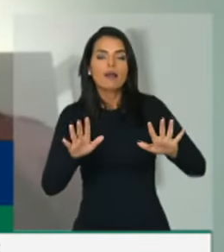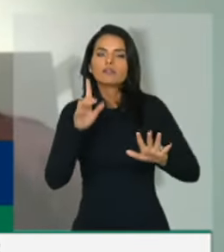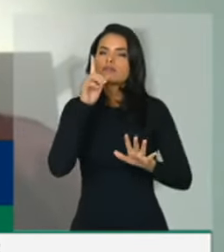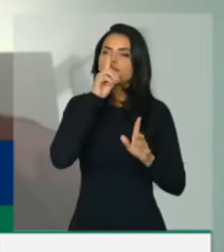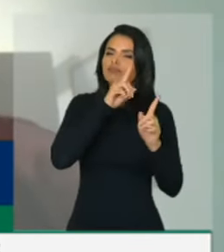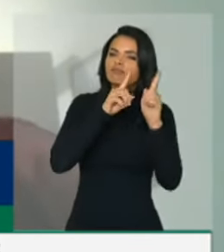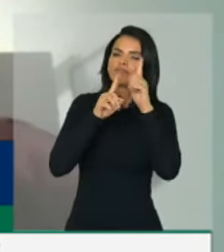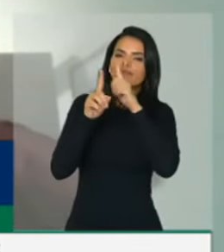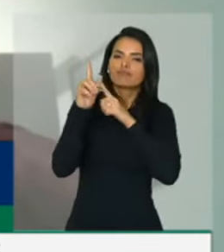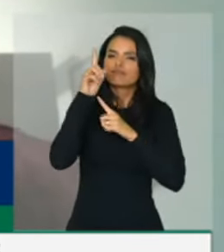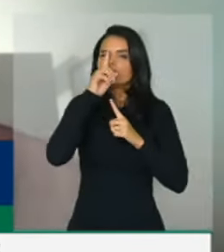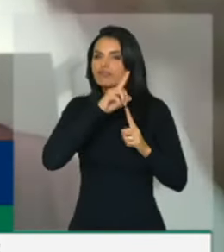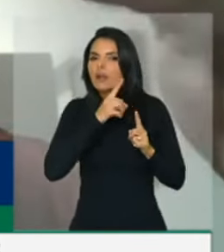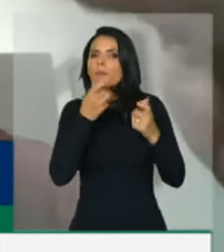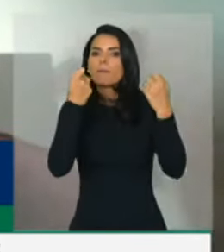AO INVÀS DE LEVAR MAIS LEITOS